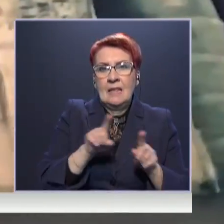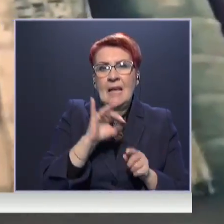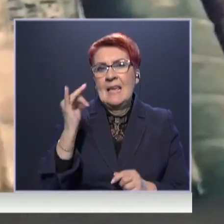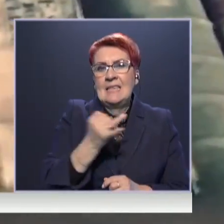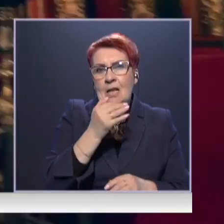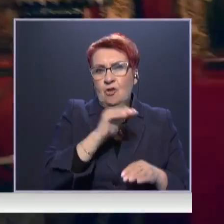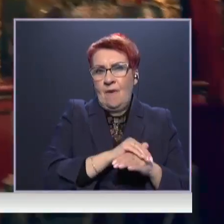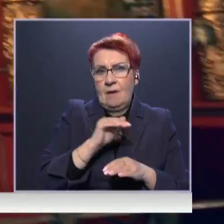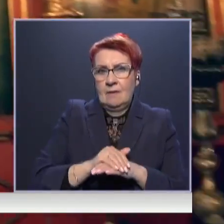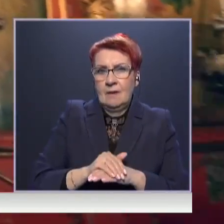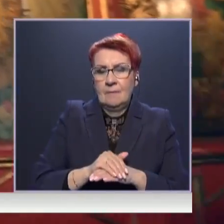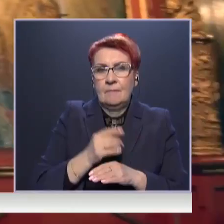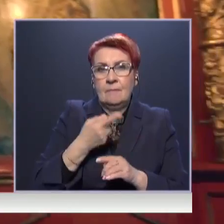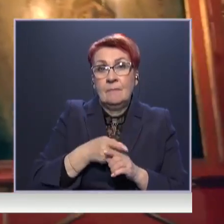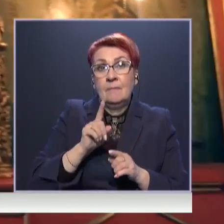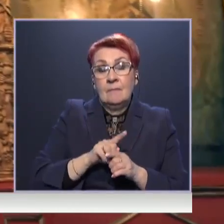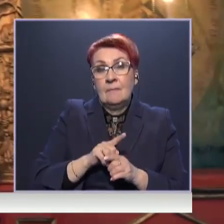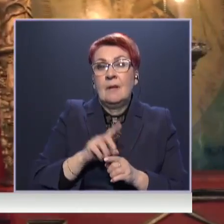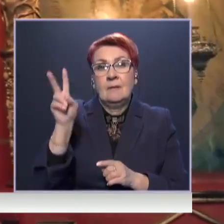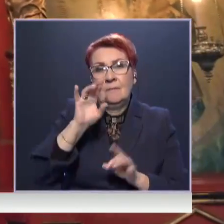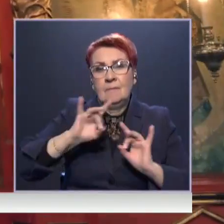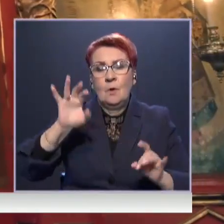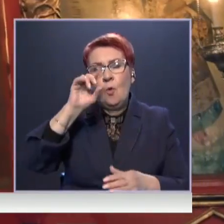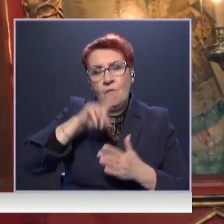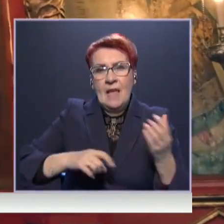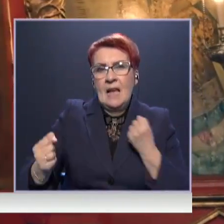факты эта Лента повествует о вере и крепости духа русского